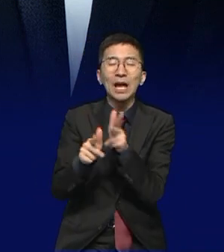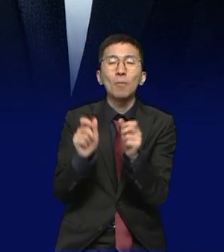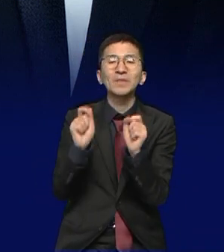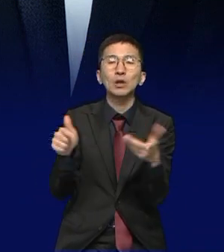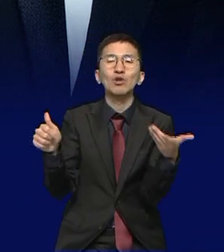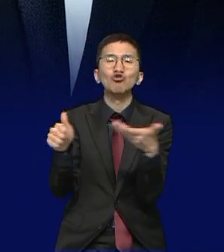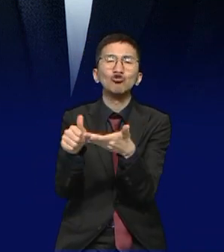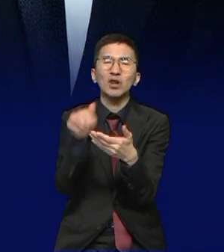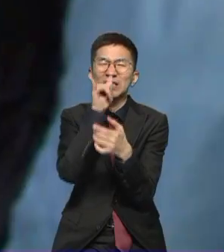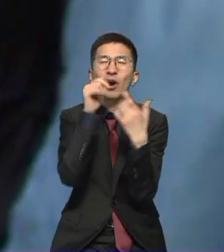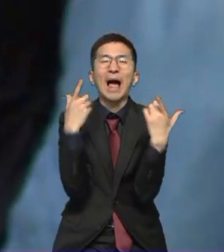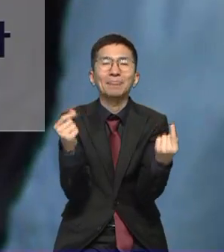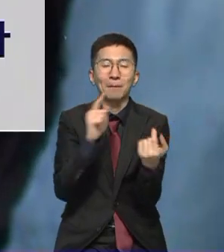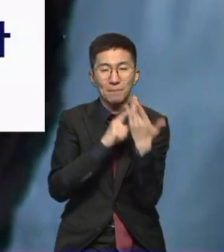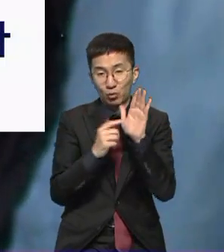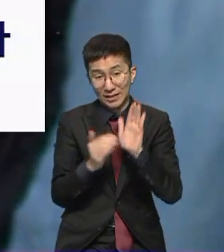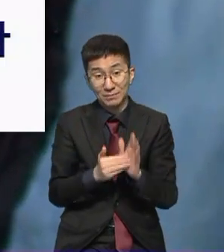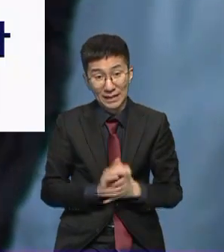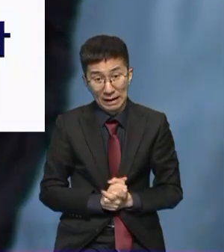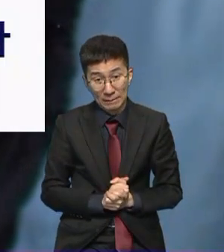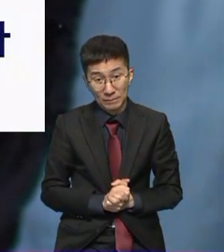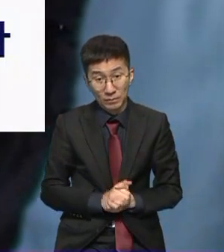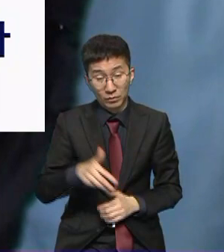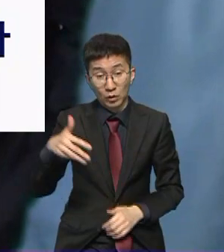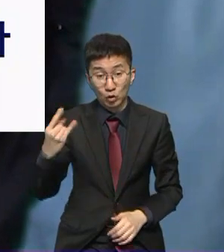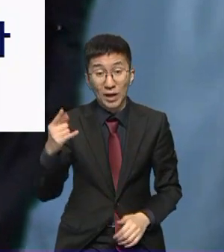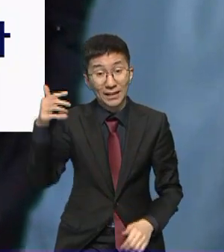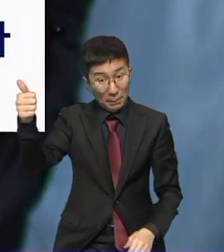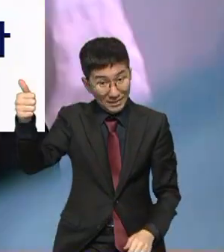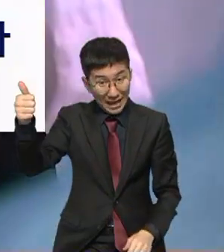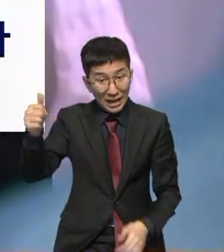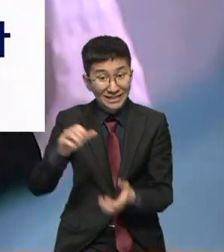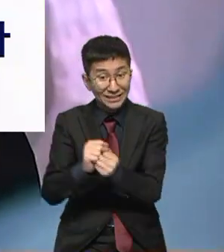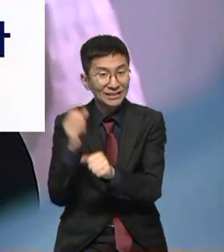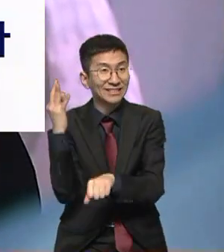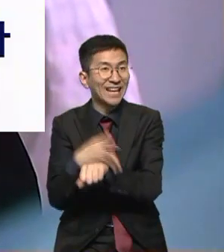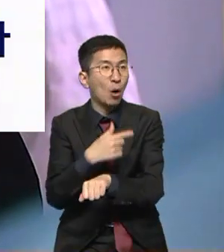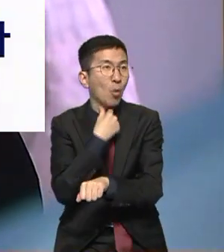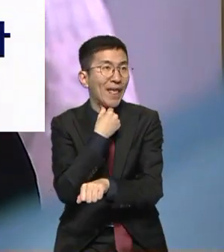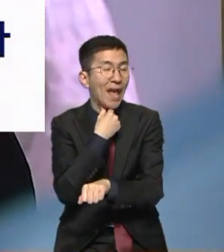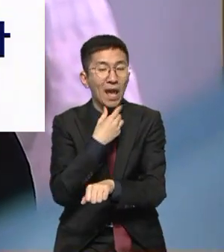특히 최 회장이 실트론 지분 인수 의사를 표시하자 대표이사가 이사회 논의도 없이